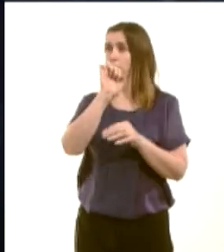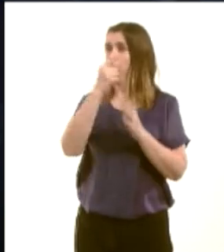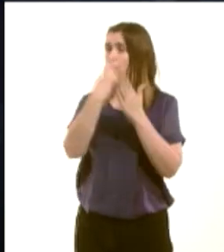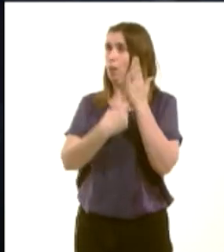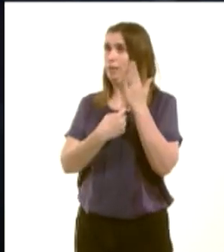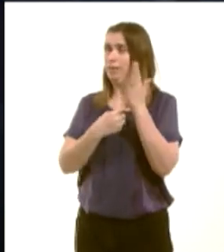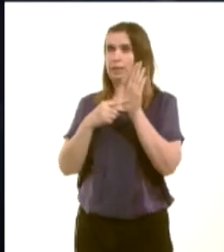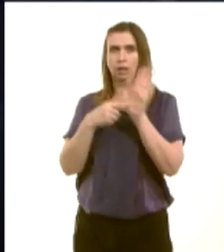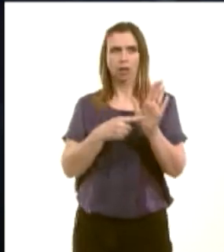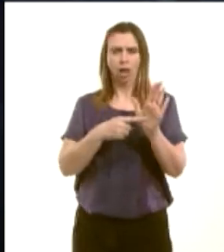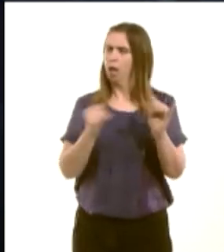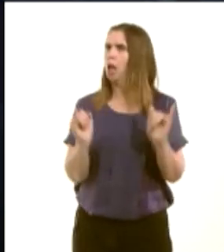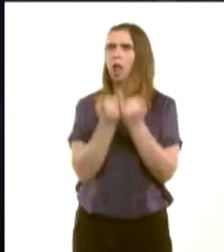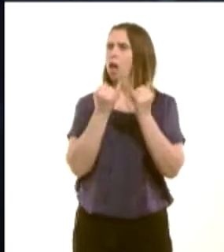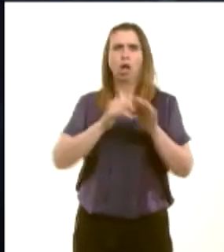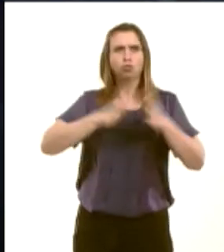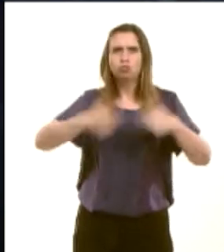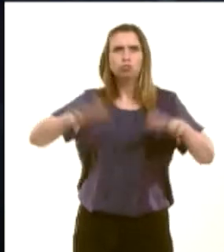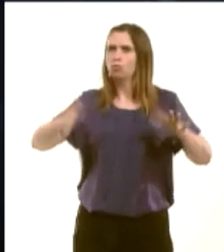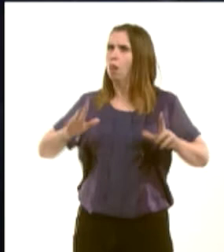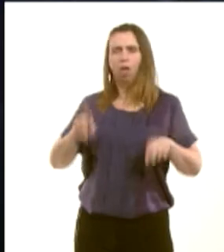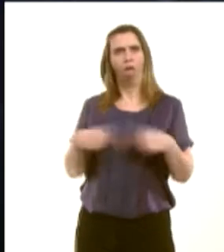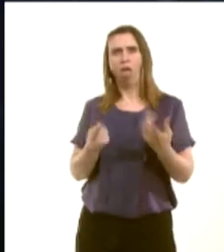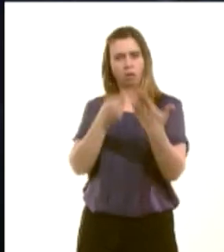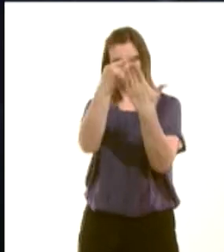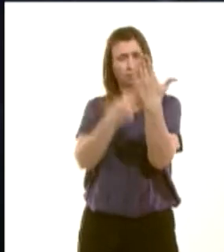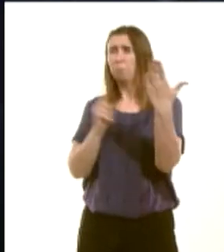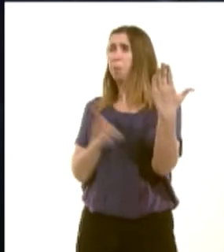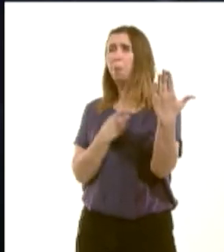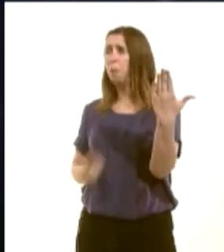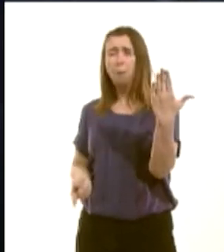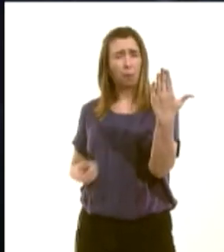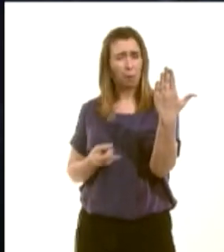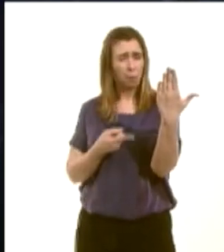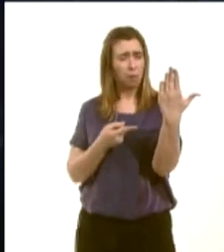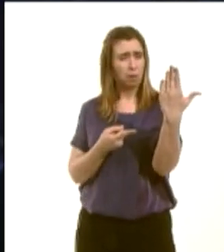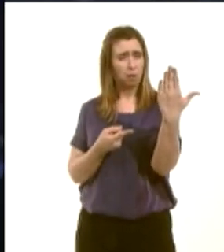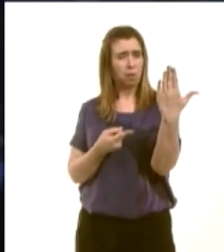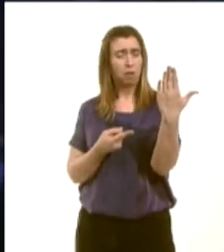Carwyn Jones: Mae hwn yn rhywbeth, wrth gwrs, sydd yn y papur a gafodd ei greu gan yr arbenigwyróroedd